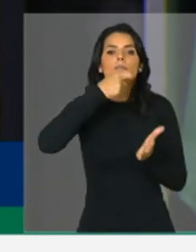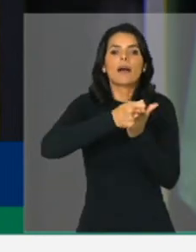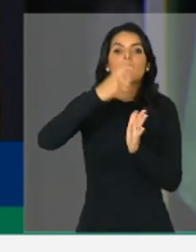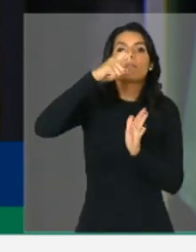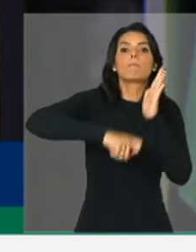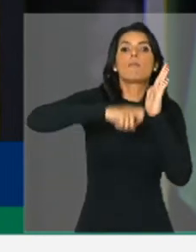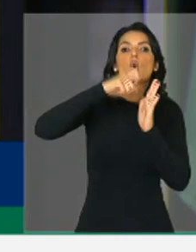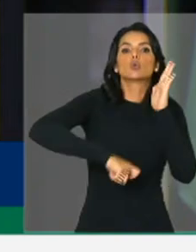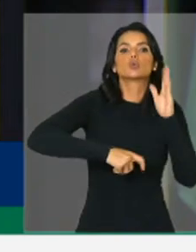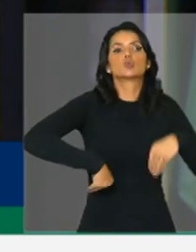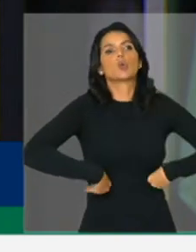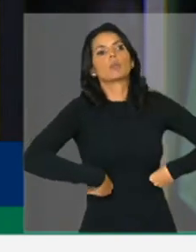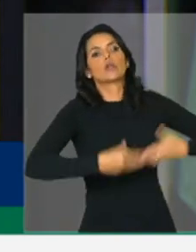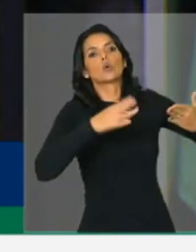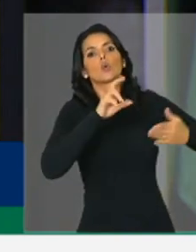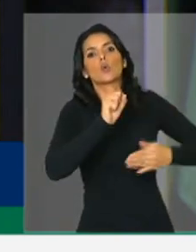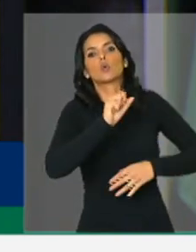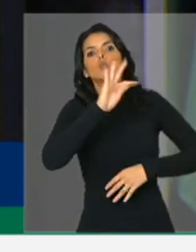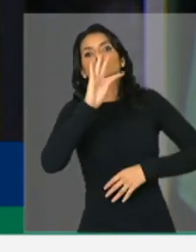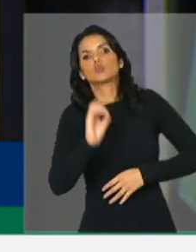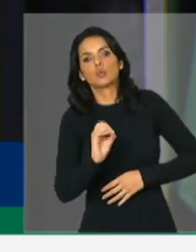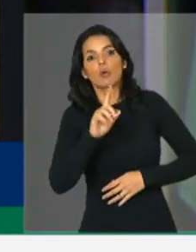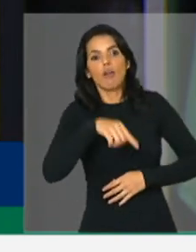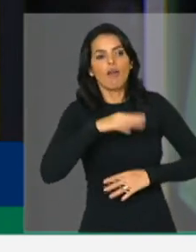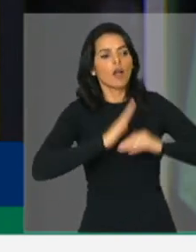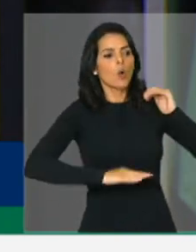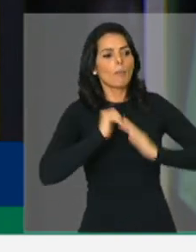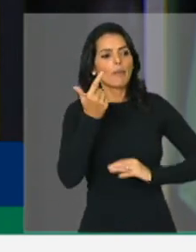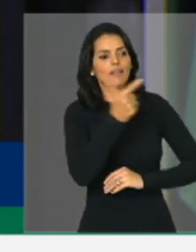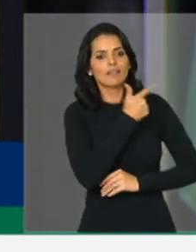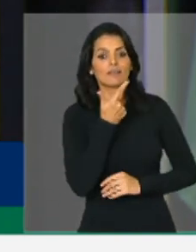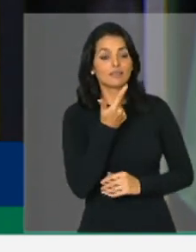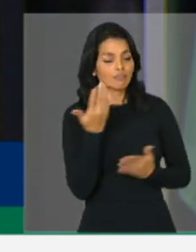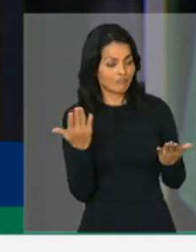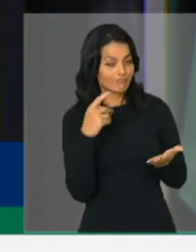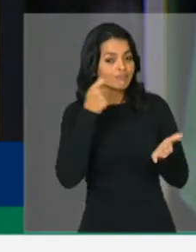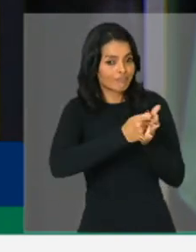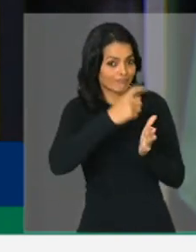MELHORES SISTEMAS TRIBUTÁRIOS DO MUNDO. -- [PRESIDENTE]: É...